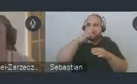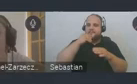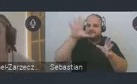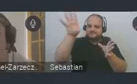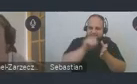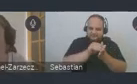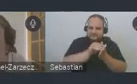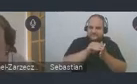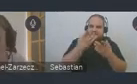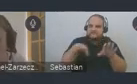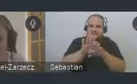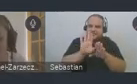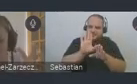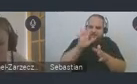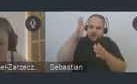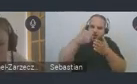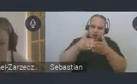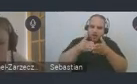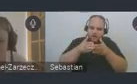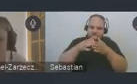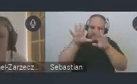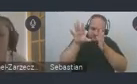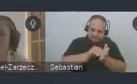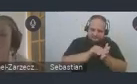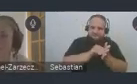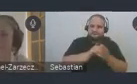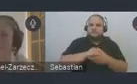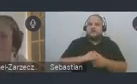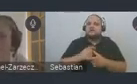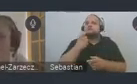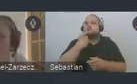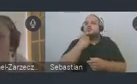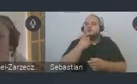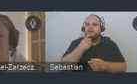Że ona nam nie wyłącza okna, ale nam ściąga na pasek. A co to jest ten pasek?